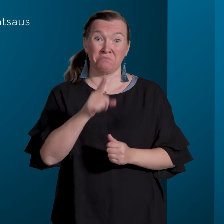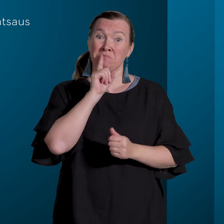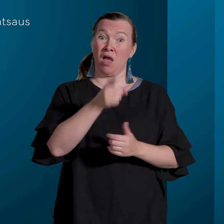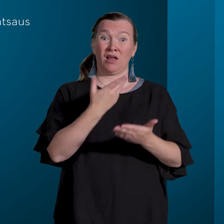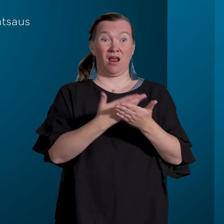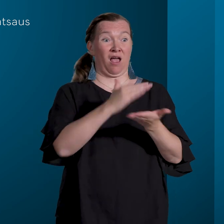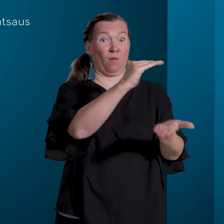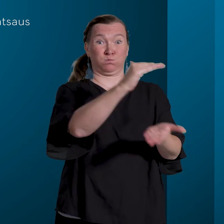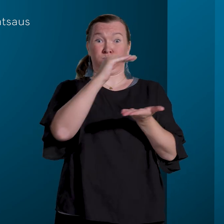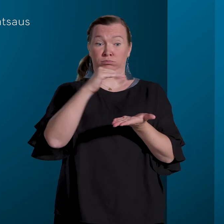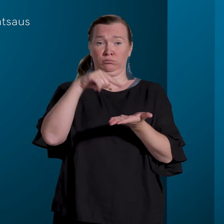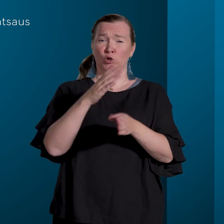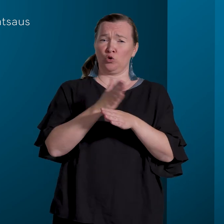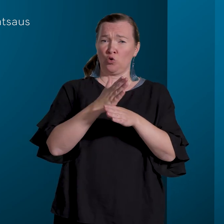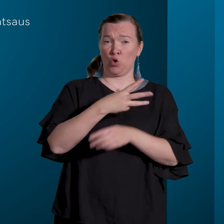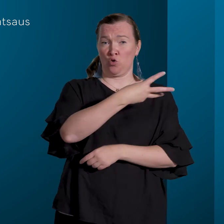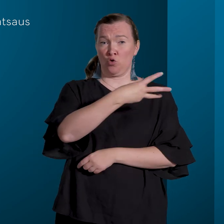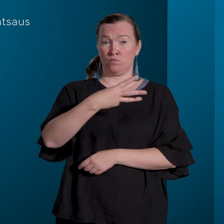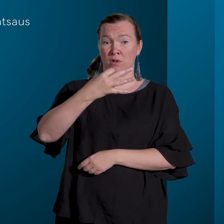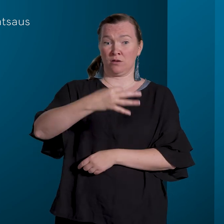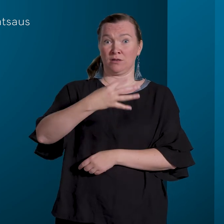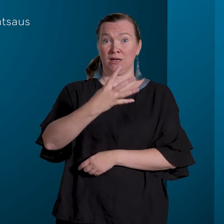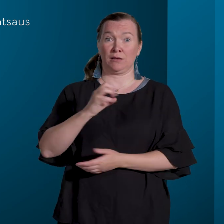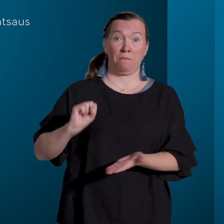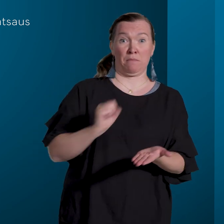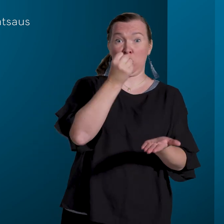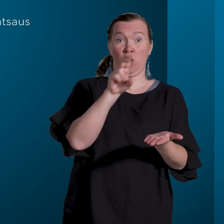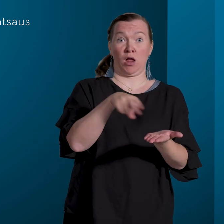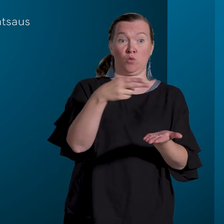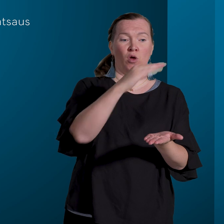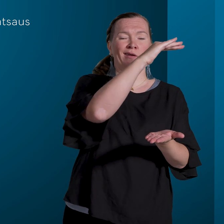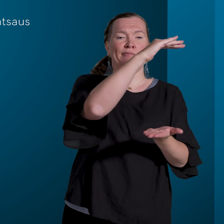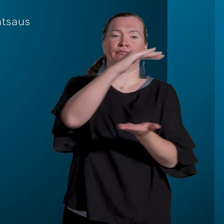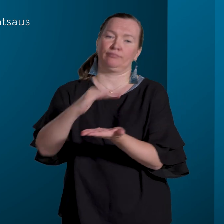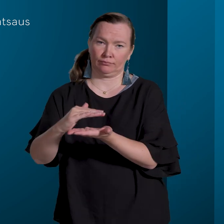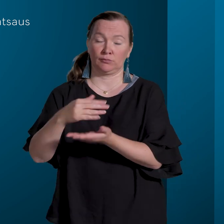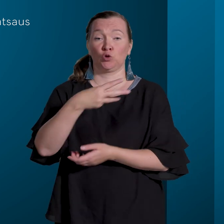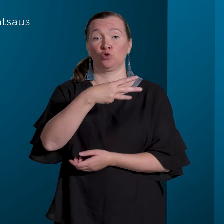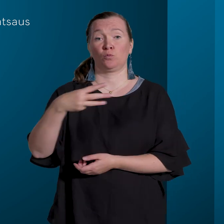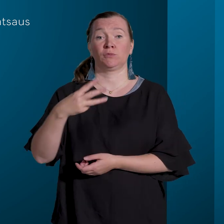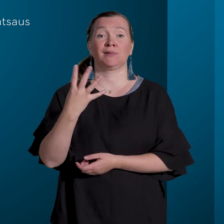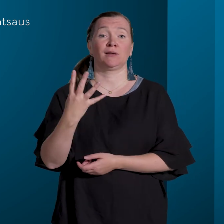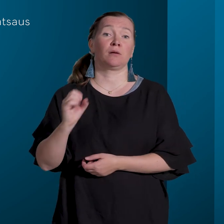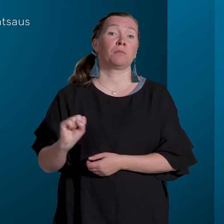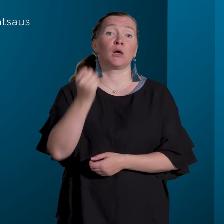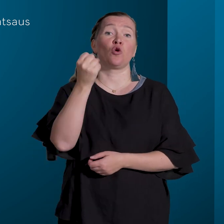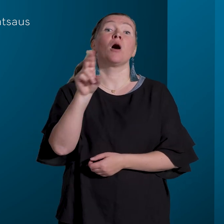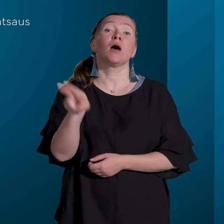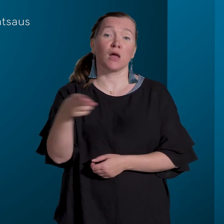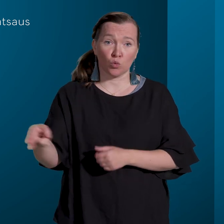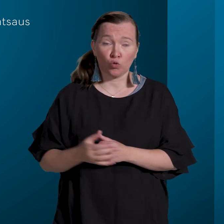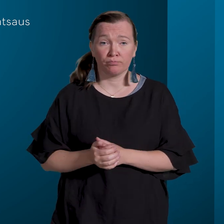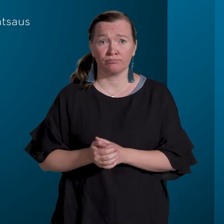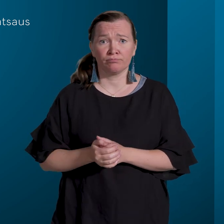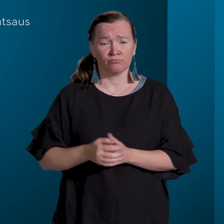Määrärahojen kokonaissumma laskee noin 384 miljoonasta 304 miljoonaan euroon.